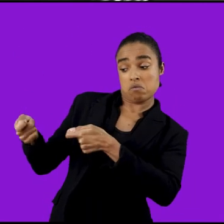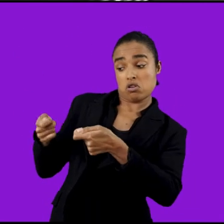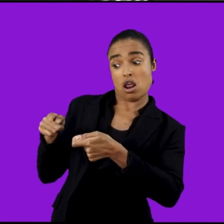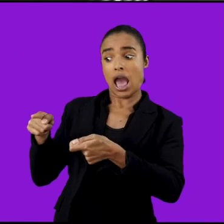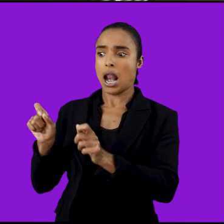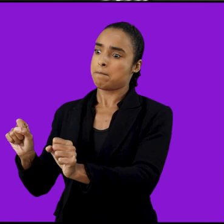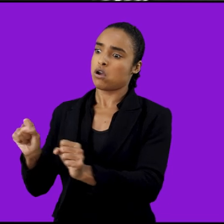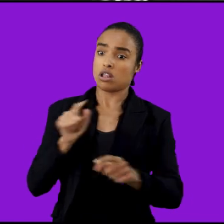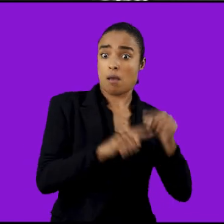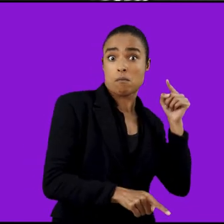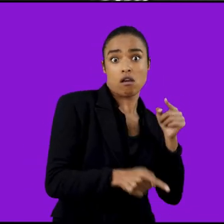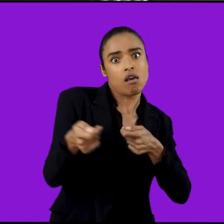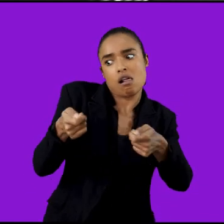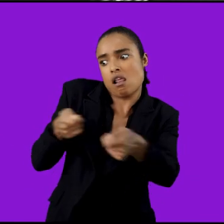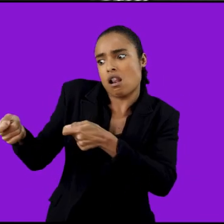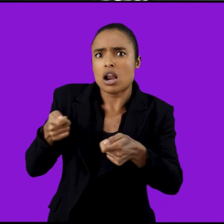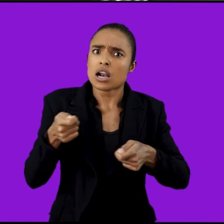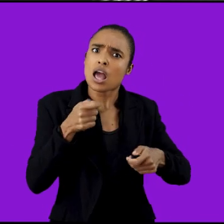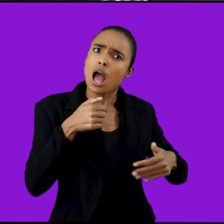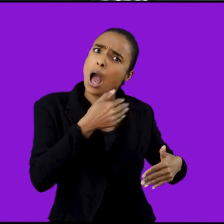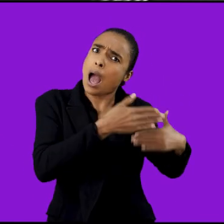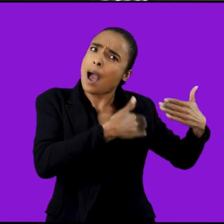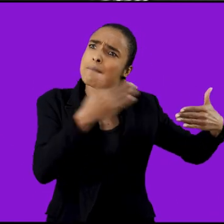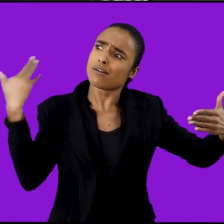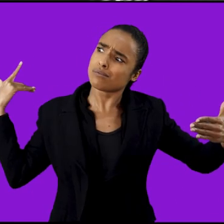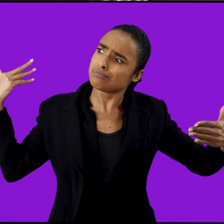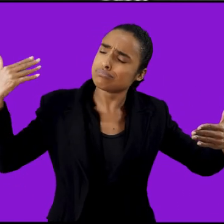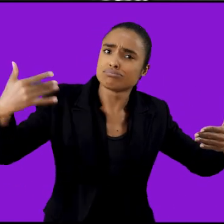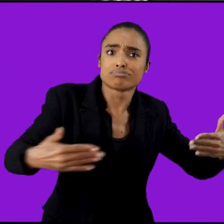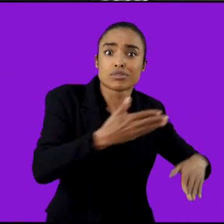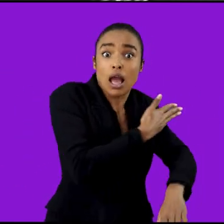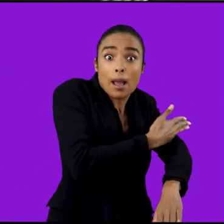não pode”. A gente teve um processo de branqueamento que ele foi institucionalizado